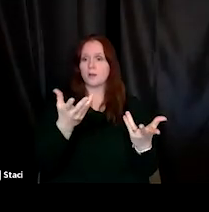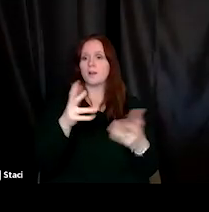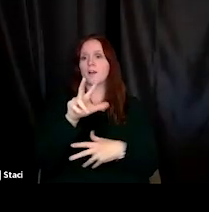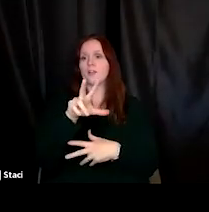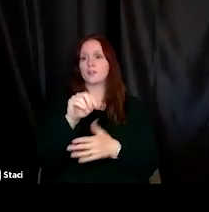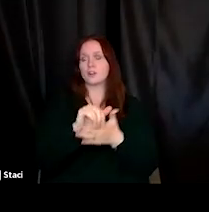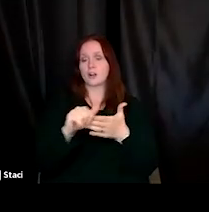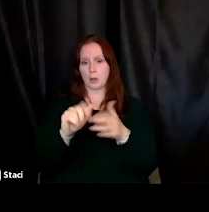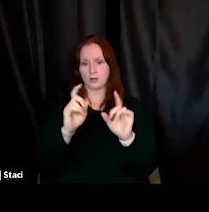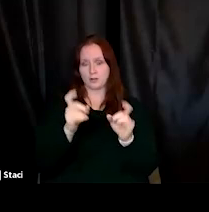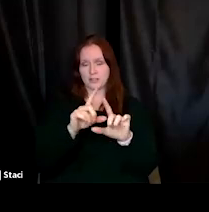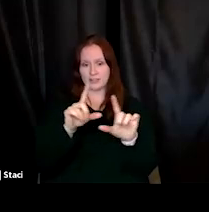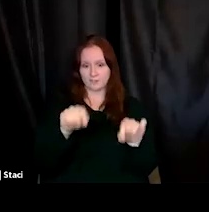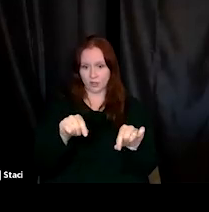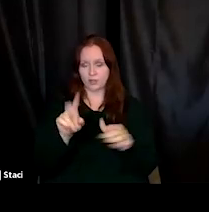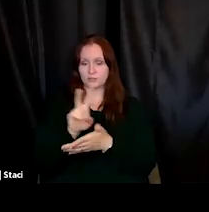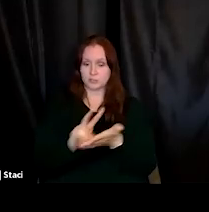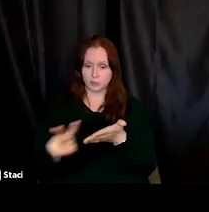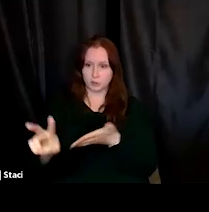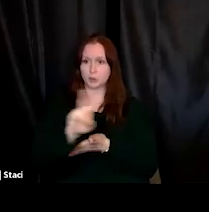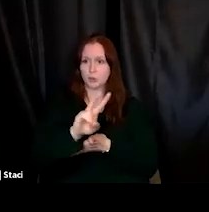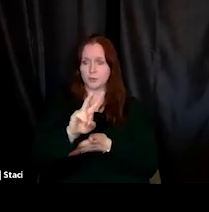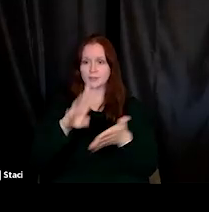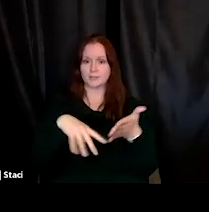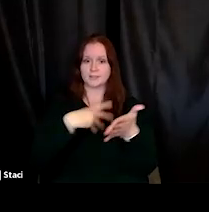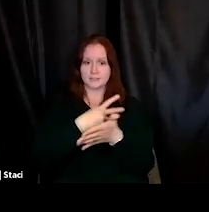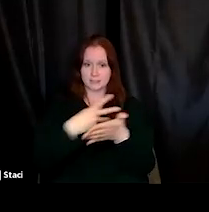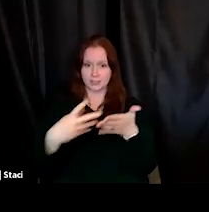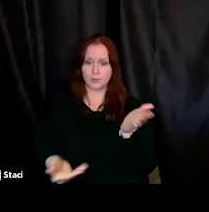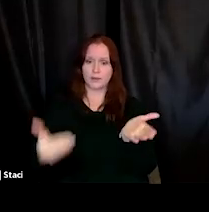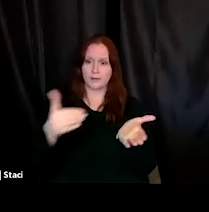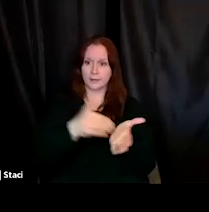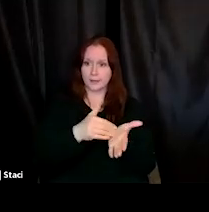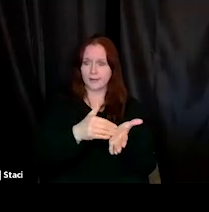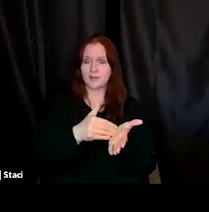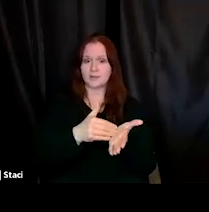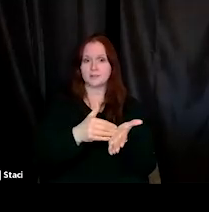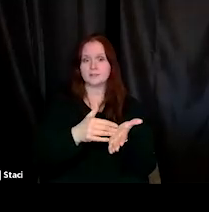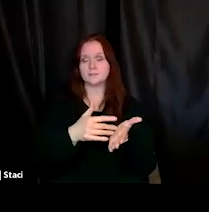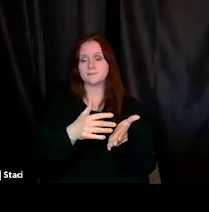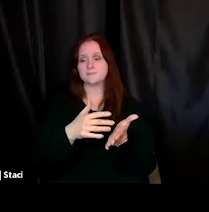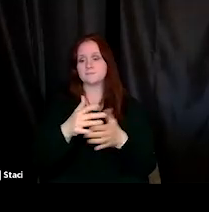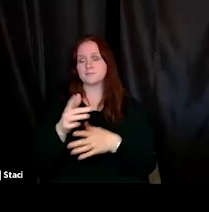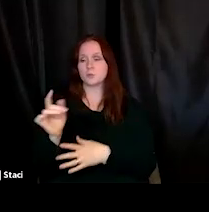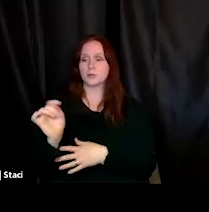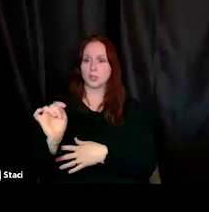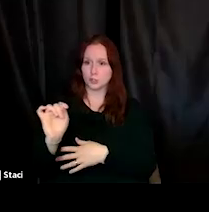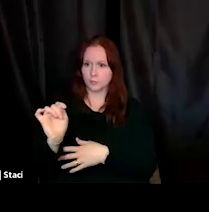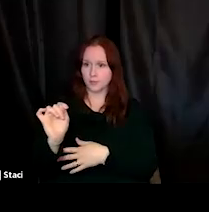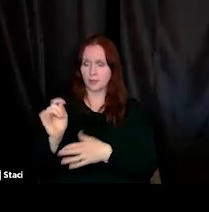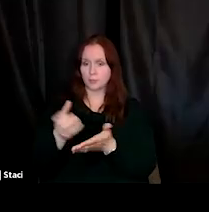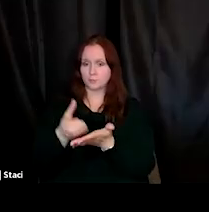Como dijo Pam, mi nombre es Zuzanna Gos-Henderson. Trabajo con el equipo de divulgación PATH